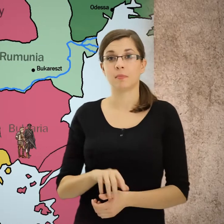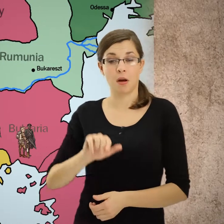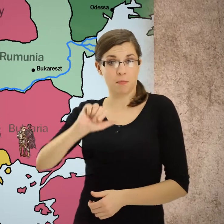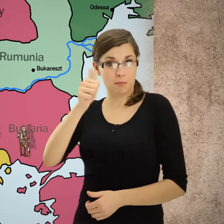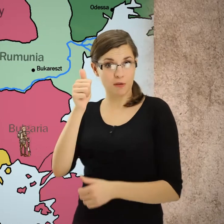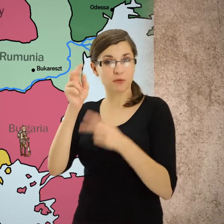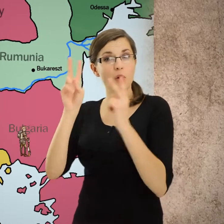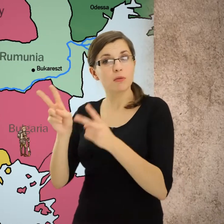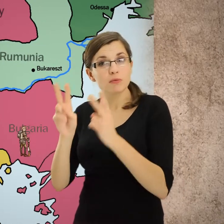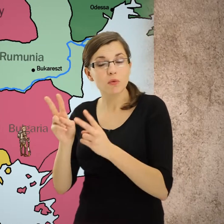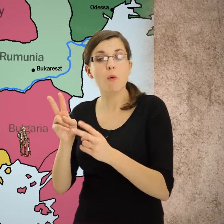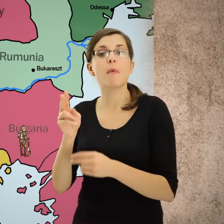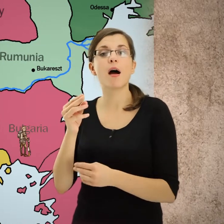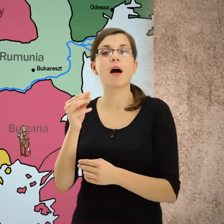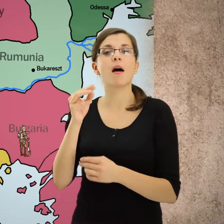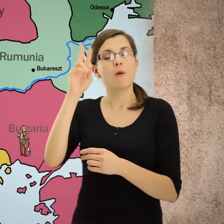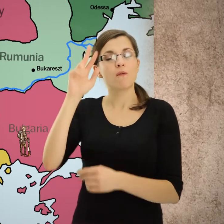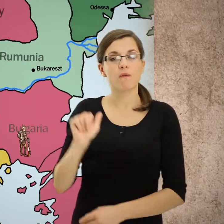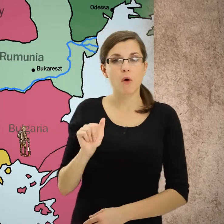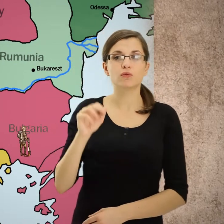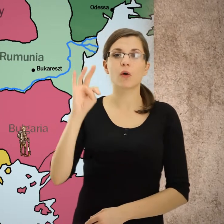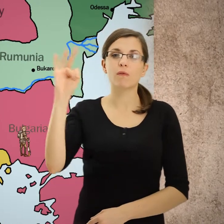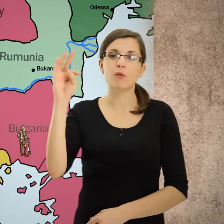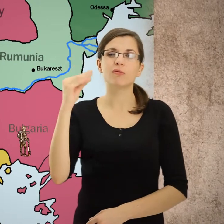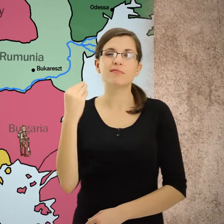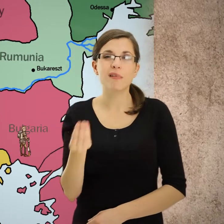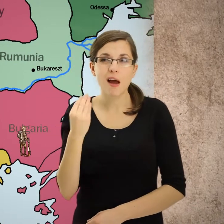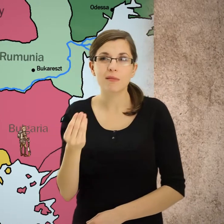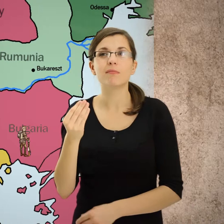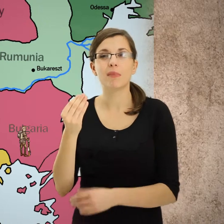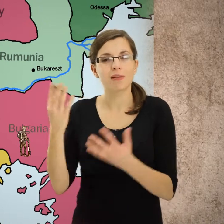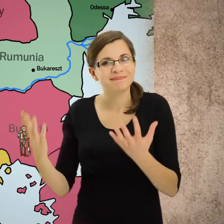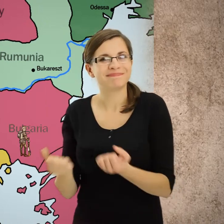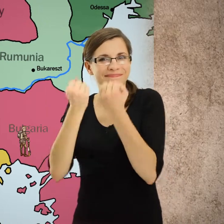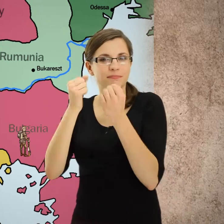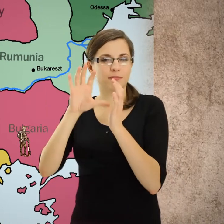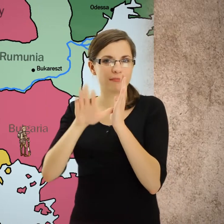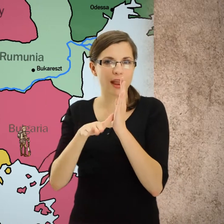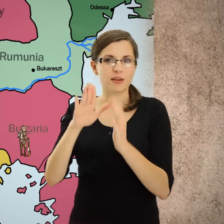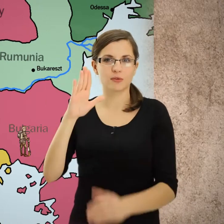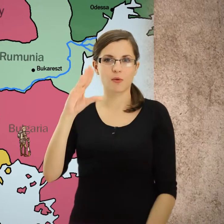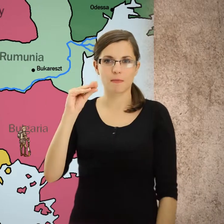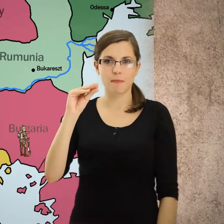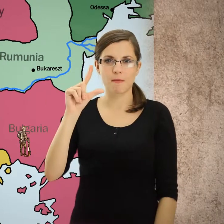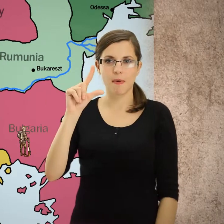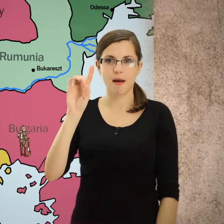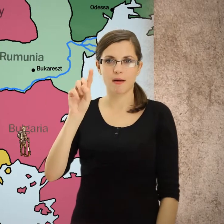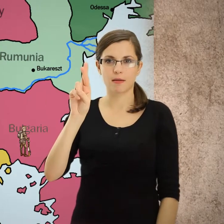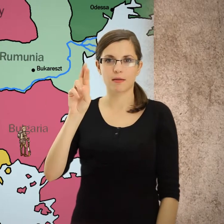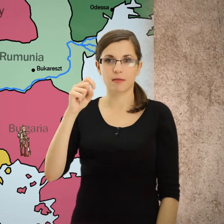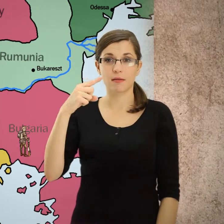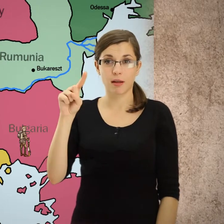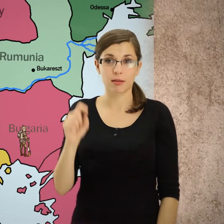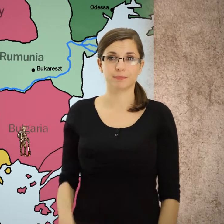Wojska serbskie uwolniły Belgrad 1-ego listopada.